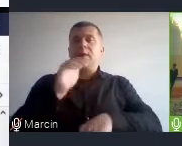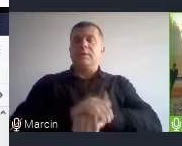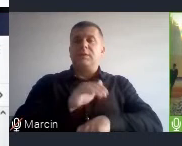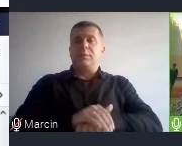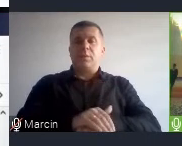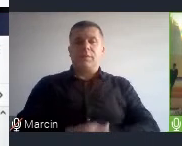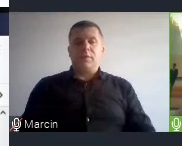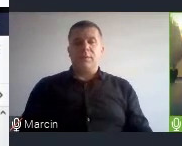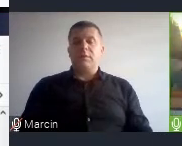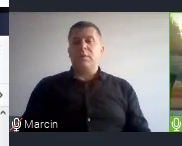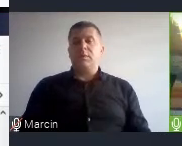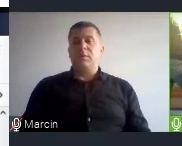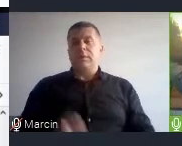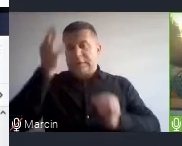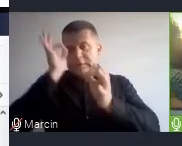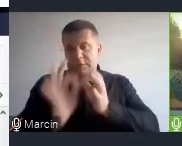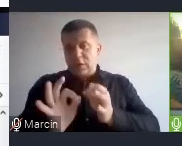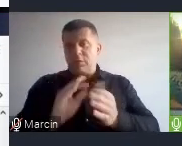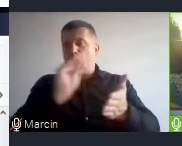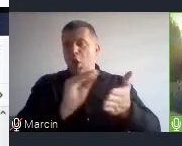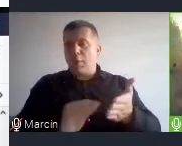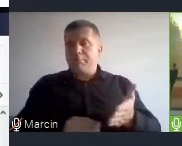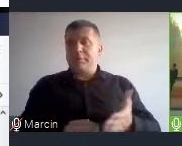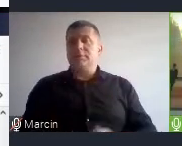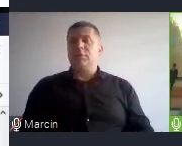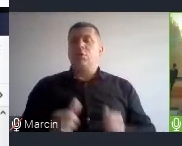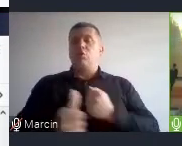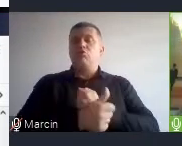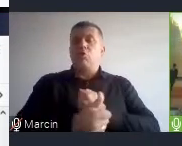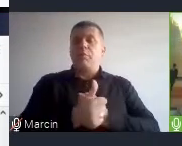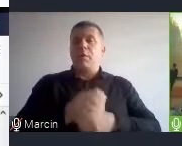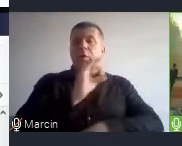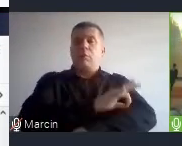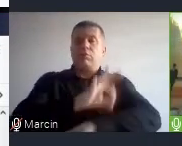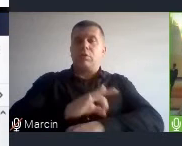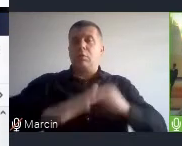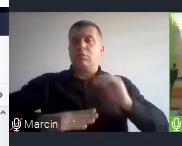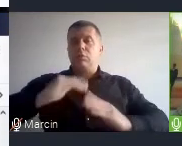czy szczegółów opisów, dokumentacji projektów budowlanych